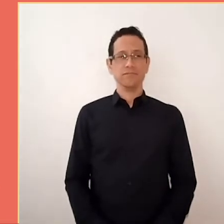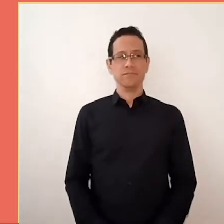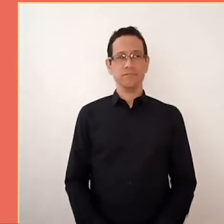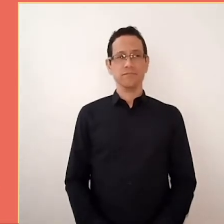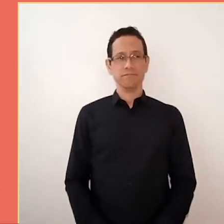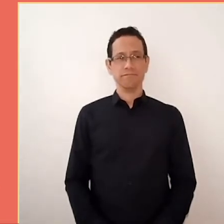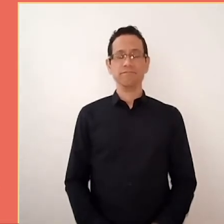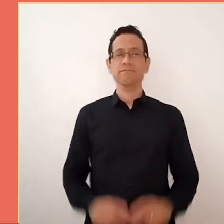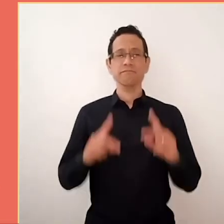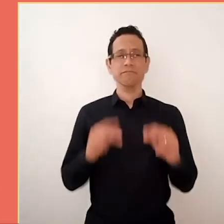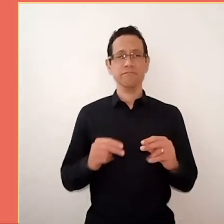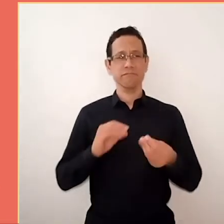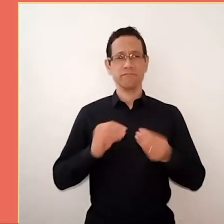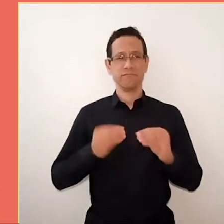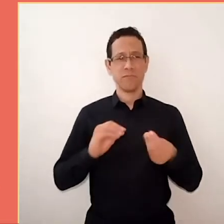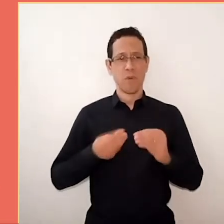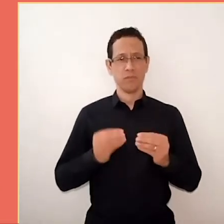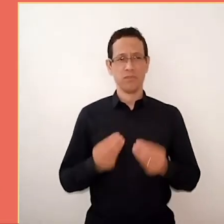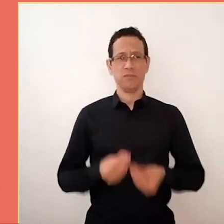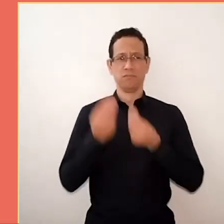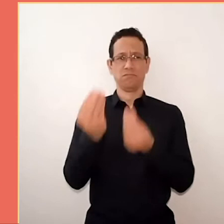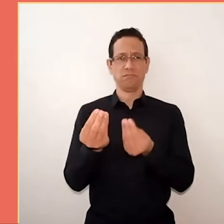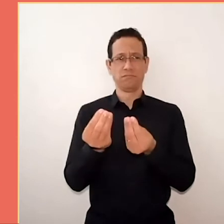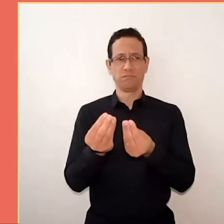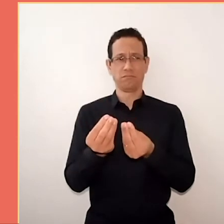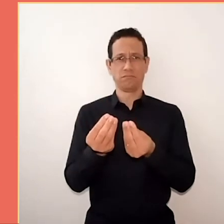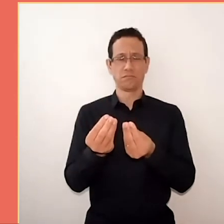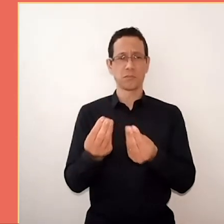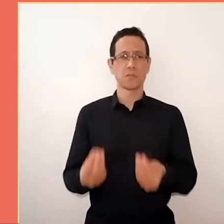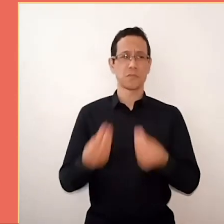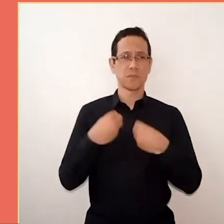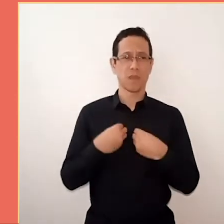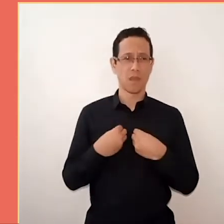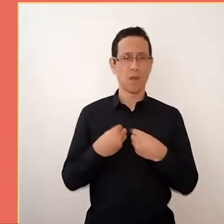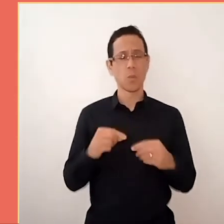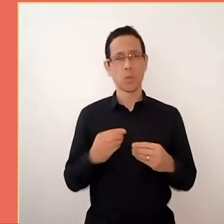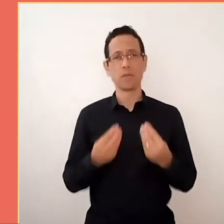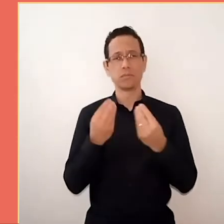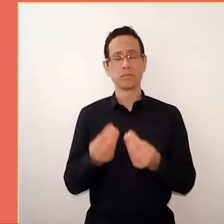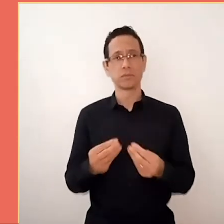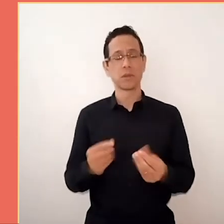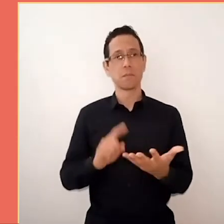um bombonzinho que a gente merece quando resolver todos os outros problemas.